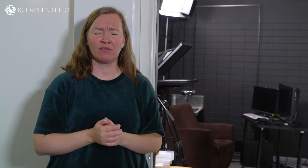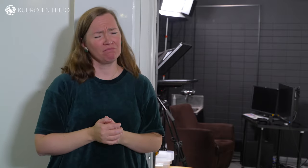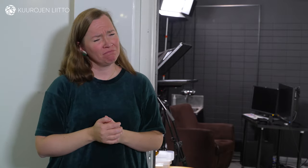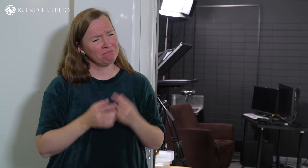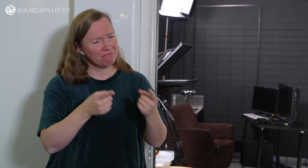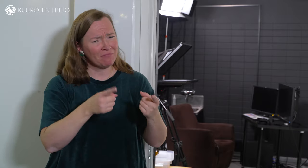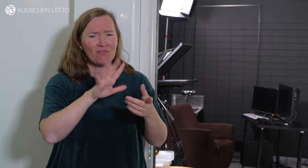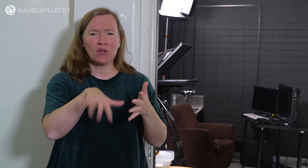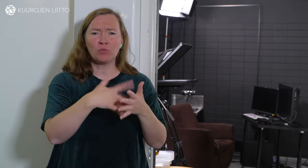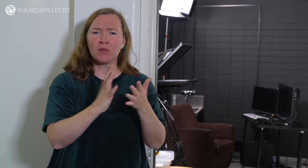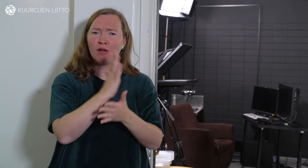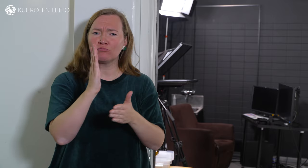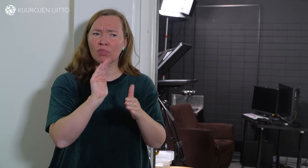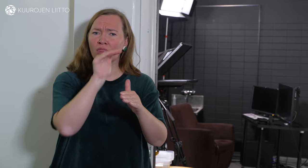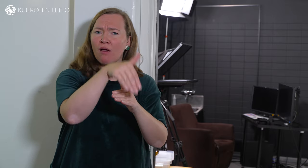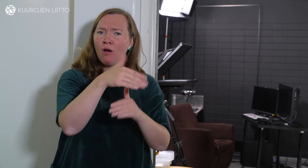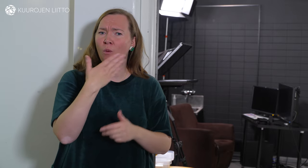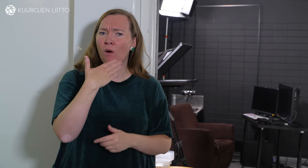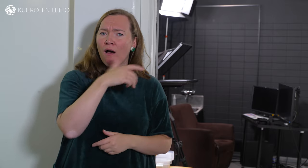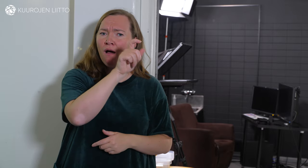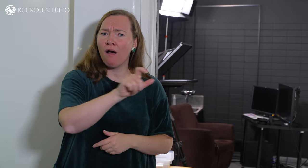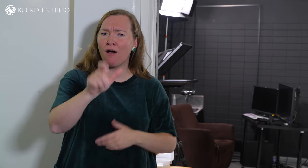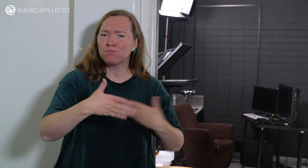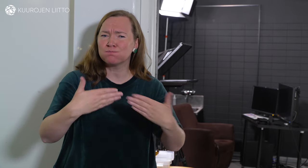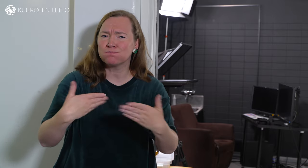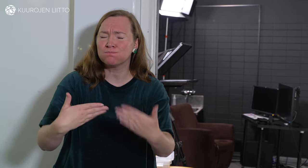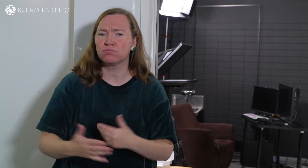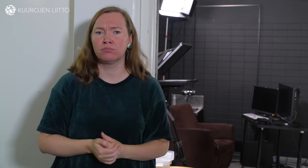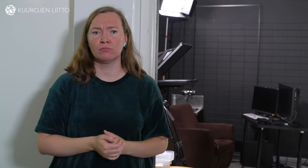Ketkä oikein ovat tämän takana -